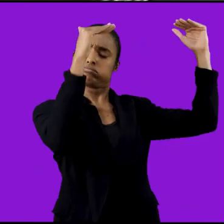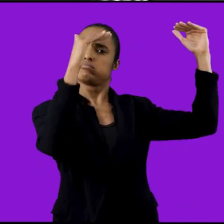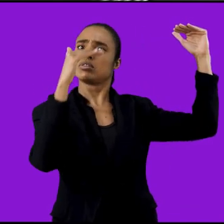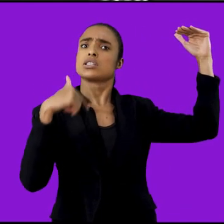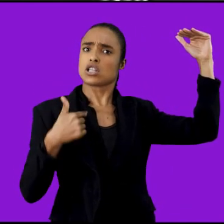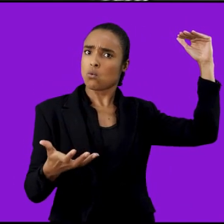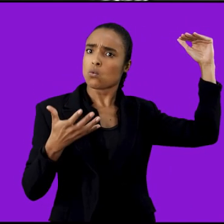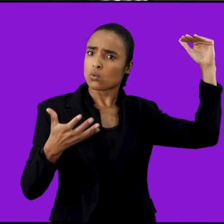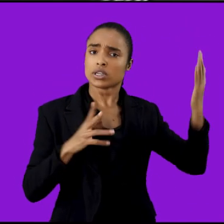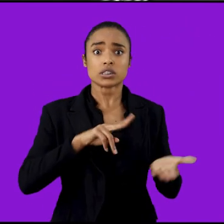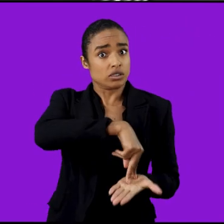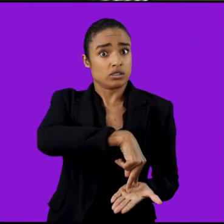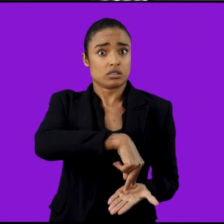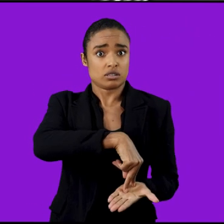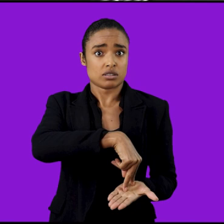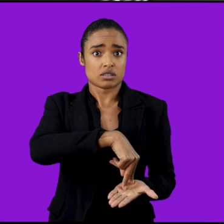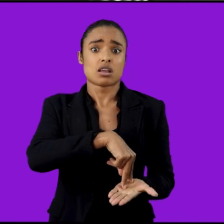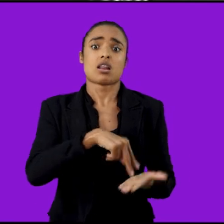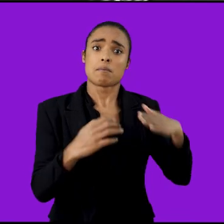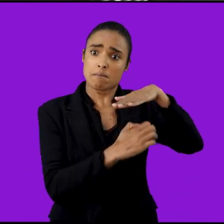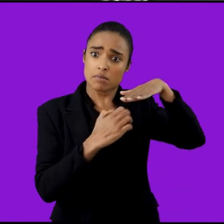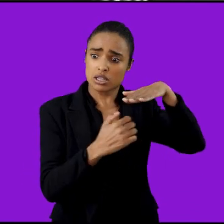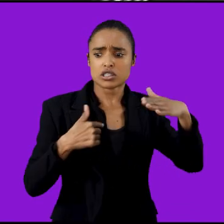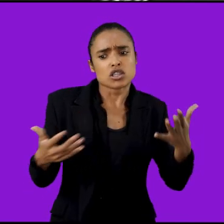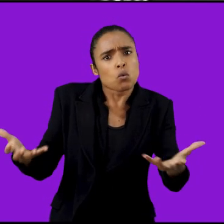para uma grande empresa sendo preta. Eu não vou precisar me embranquecer…